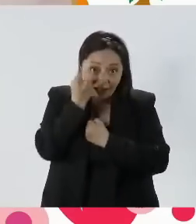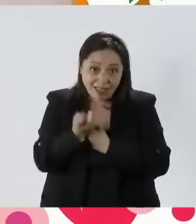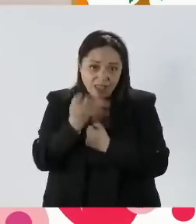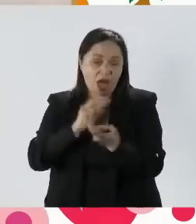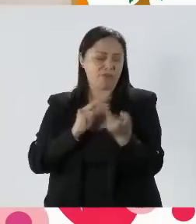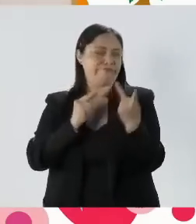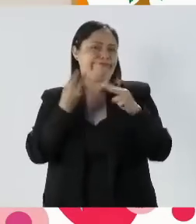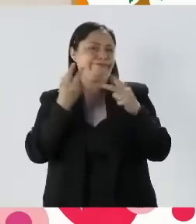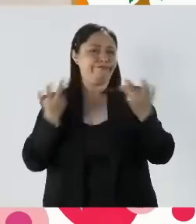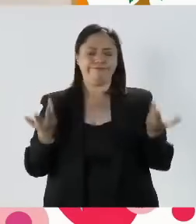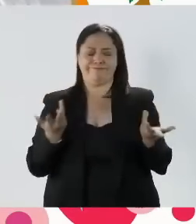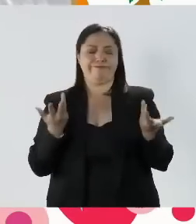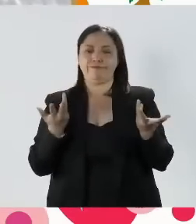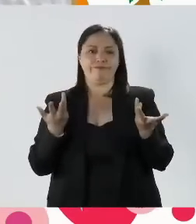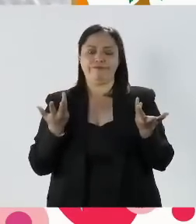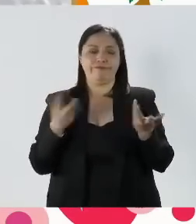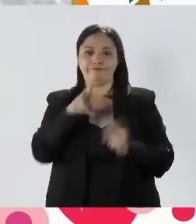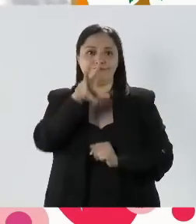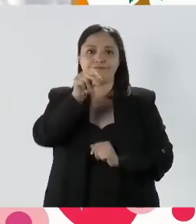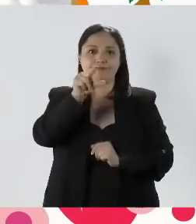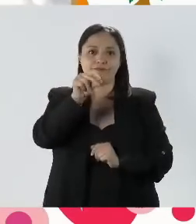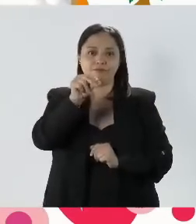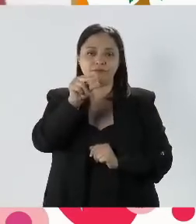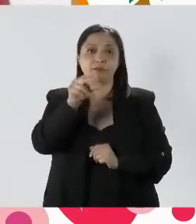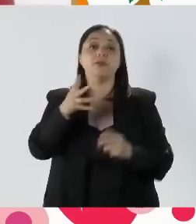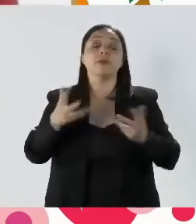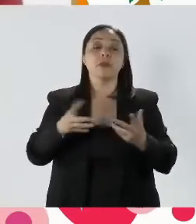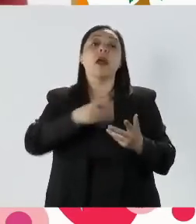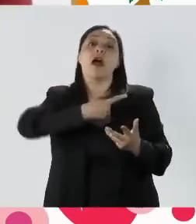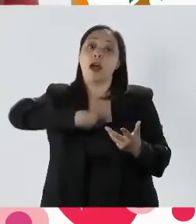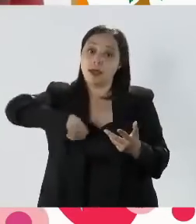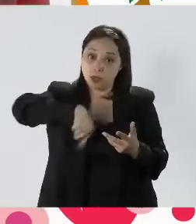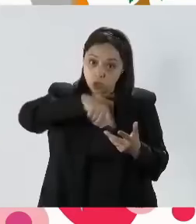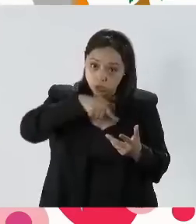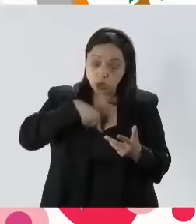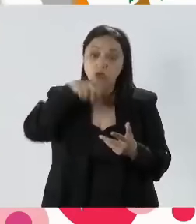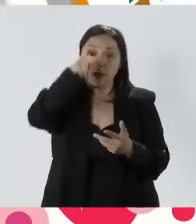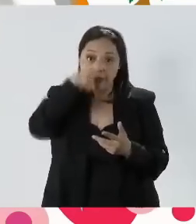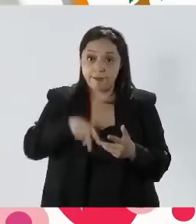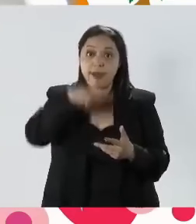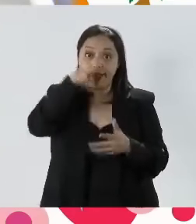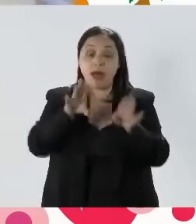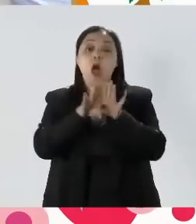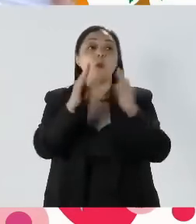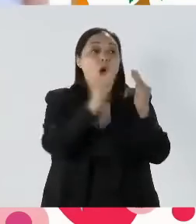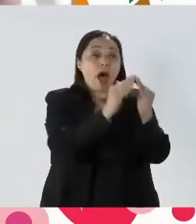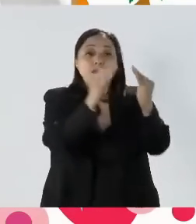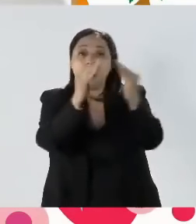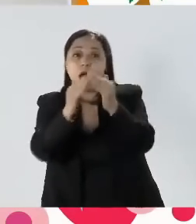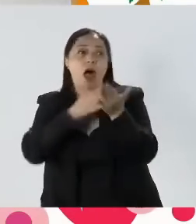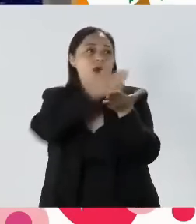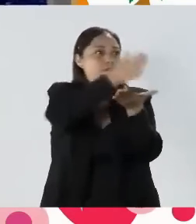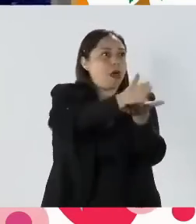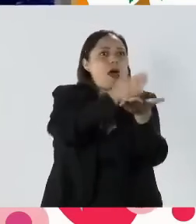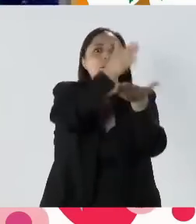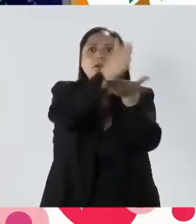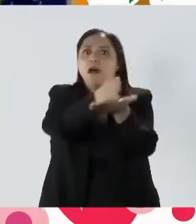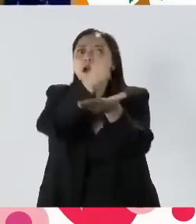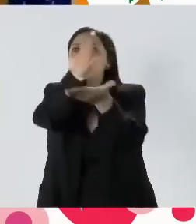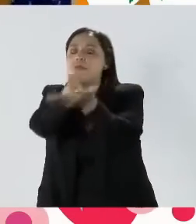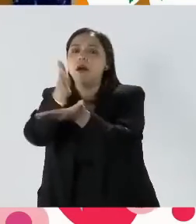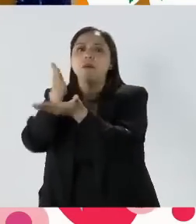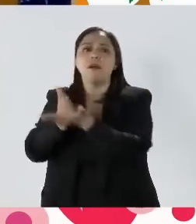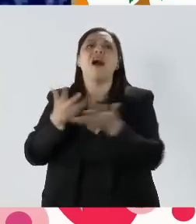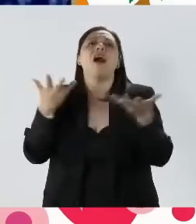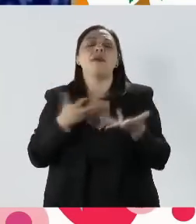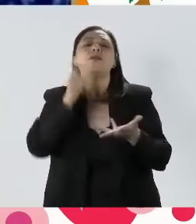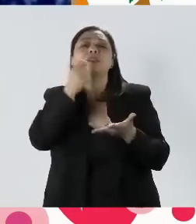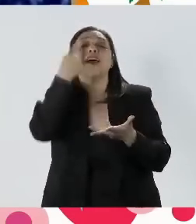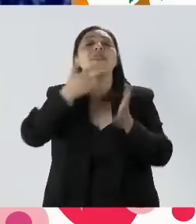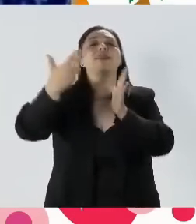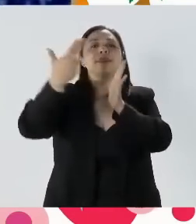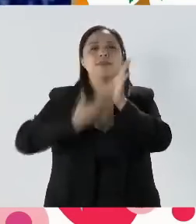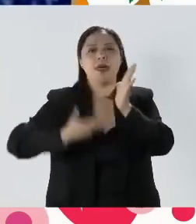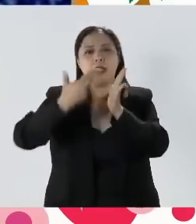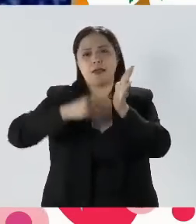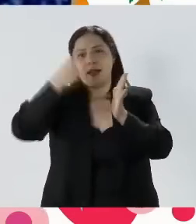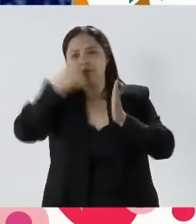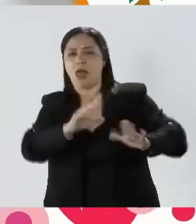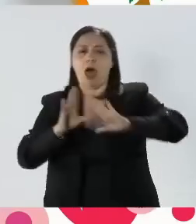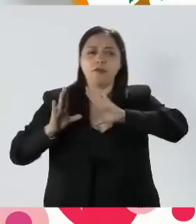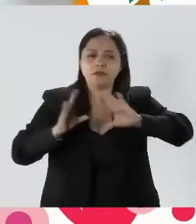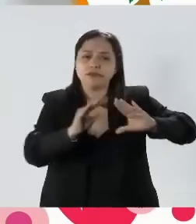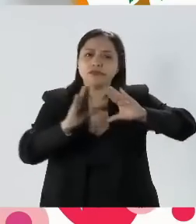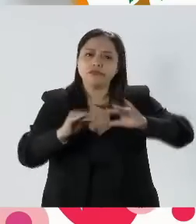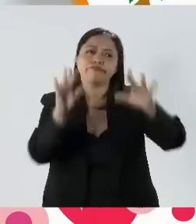que no Así que llevaremos a toda la casas talleres para hablar de lo que es la violencia hacia las